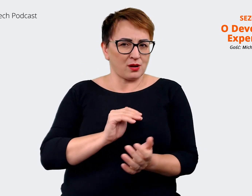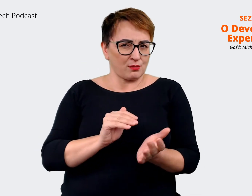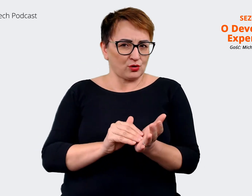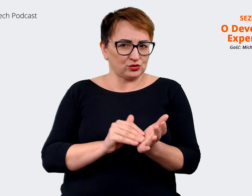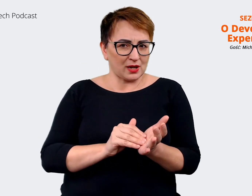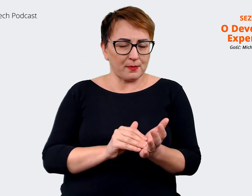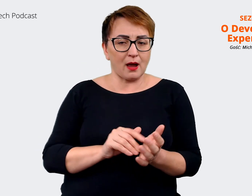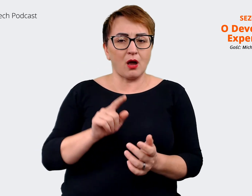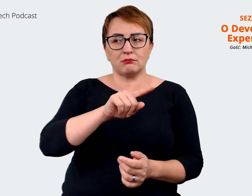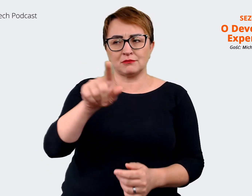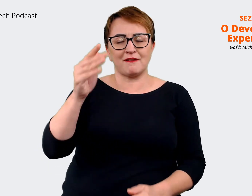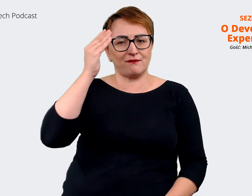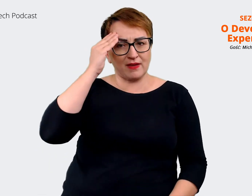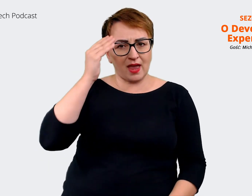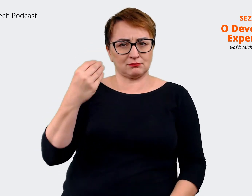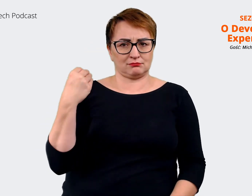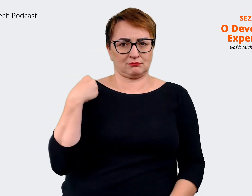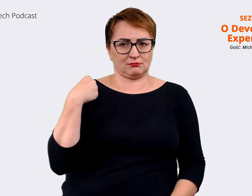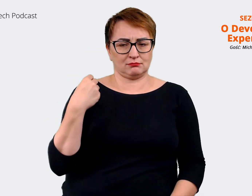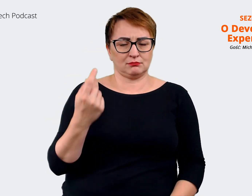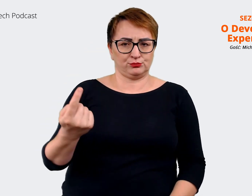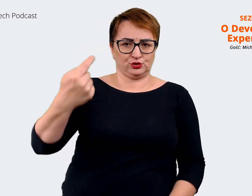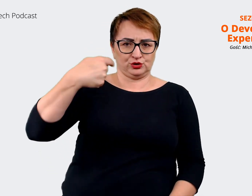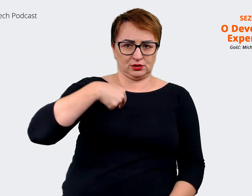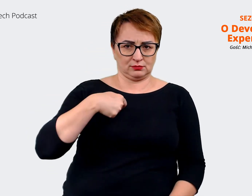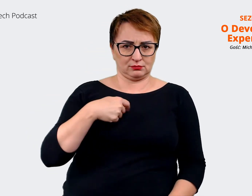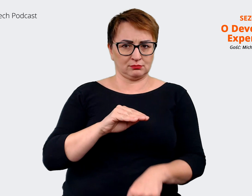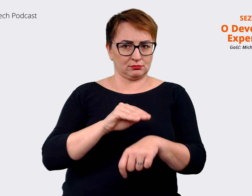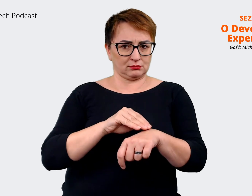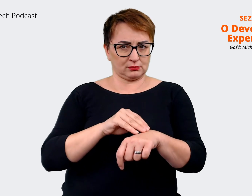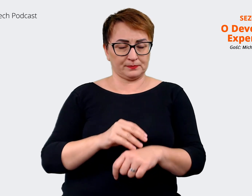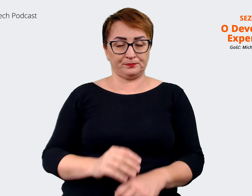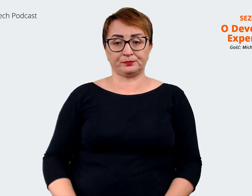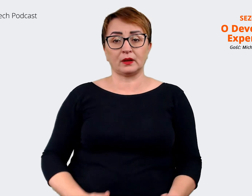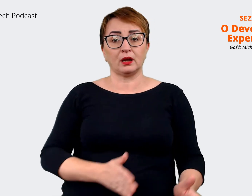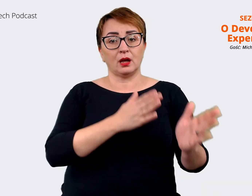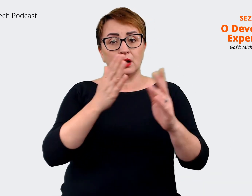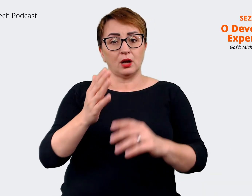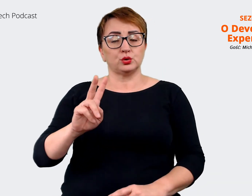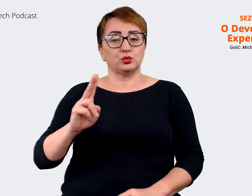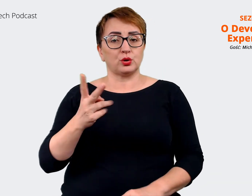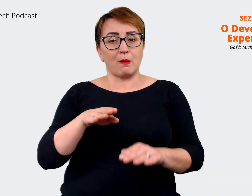wiedzą gdzie nas znaleźć i sami z tym przechodzą. Drugą, tak jakby płaszczyzną tego jest to, że my